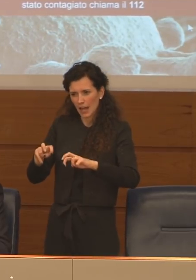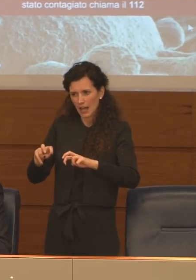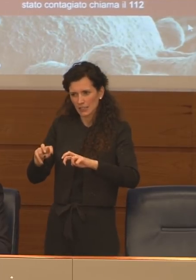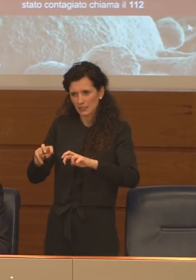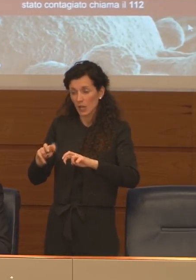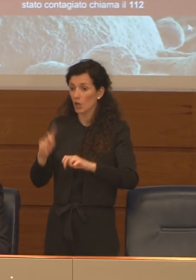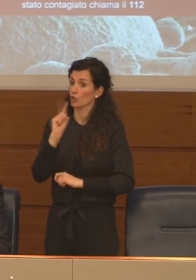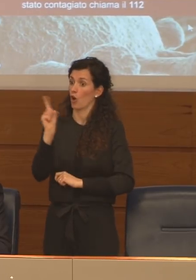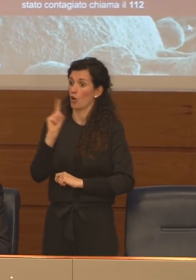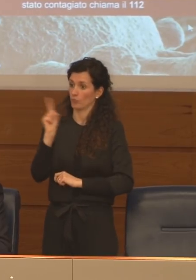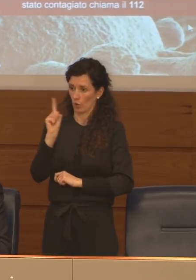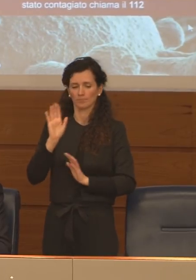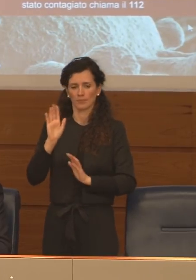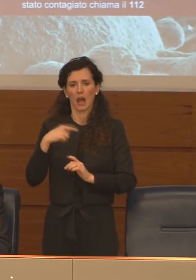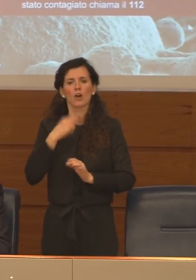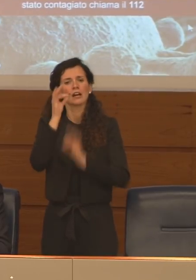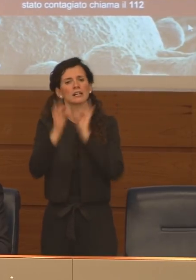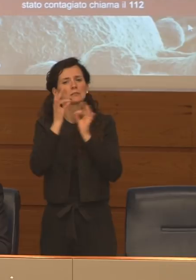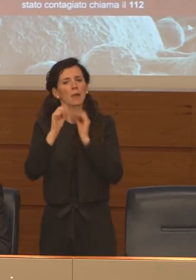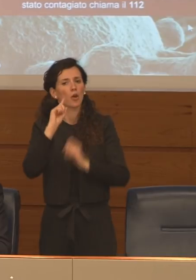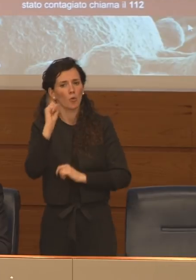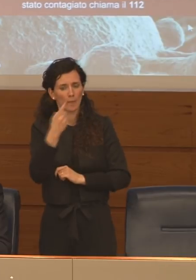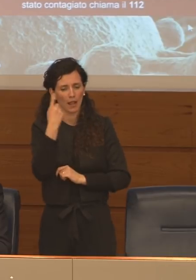No spiego meglio, tutte le vittime